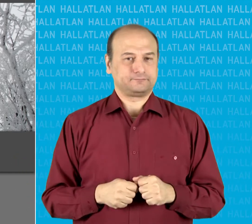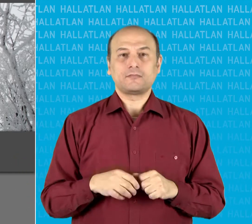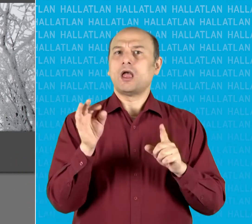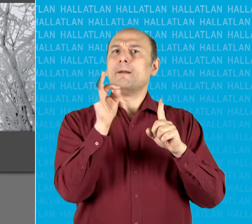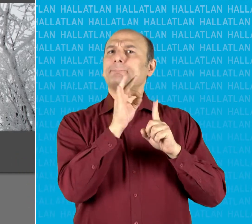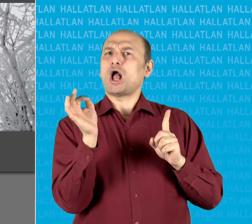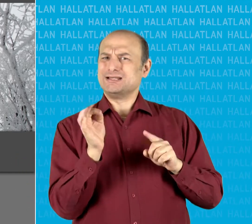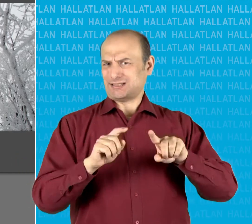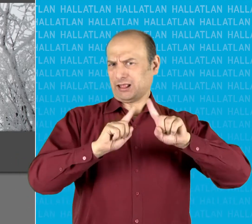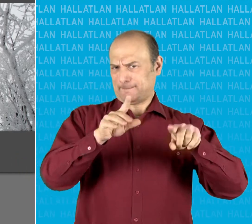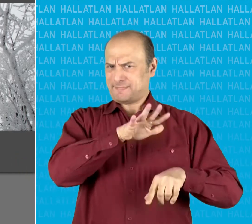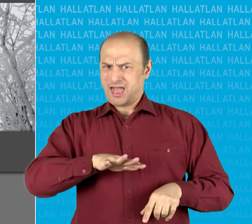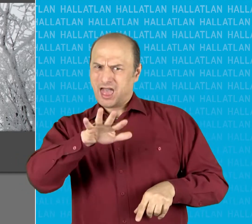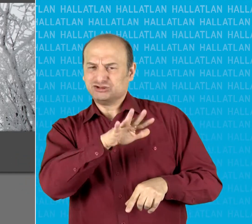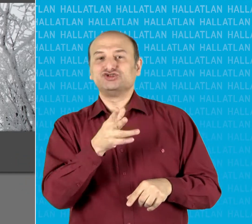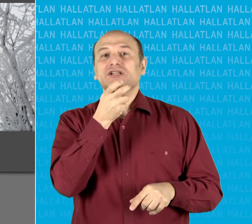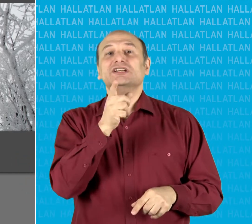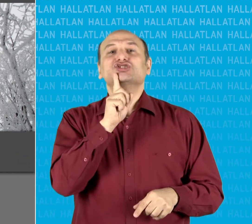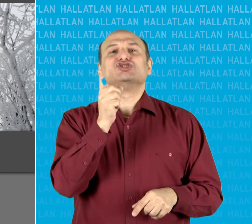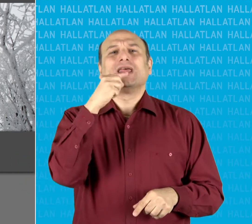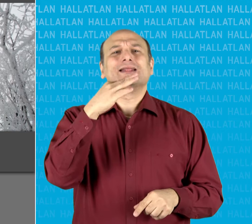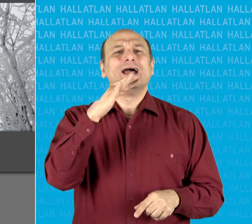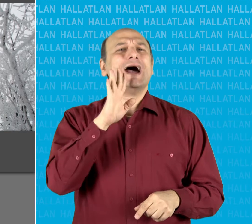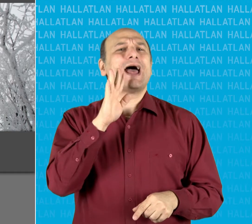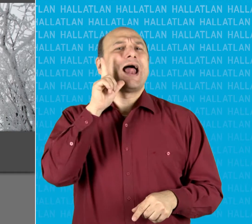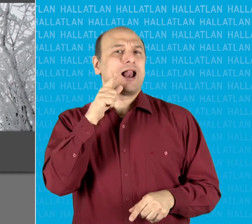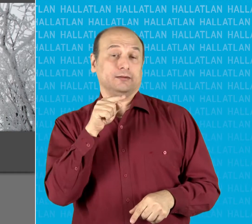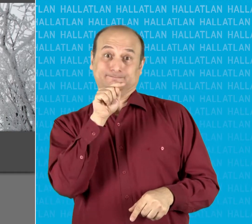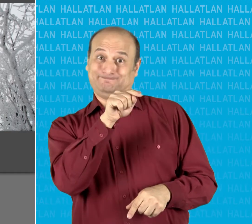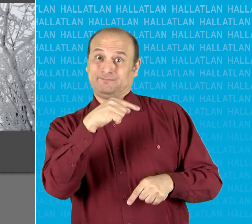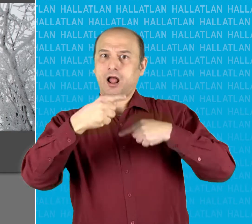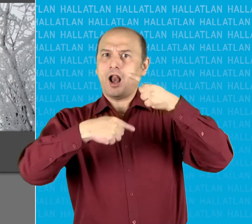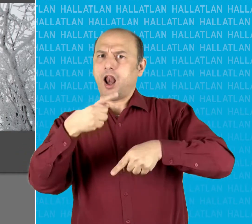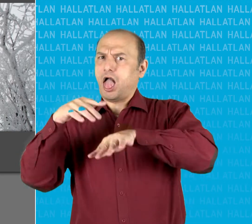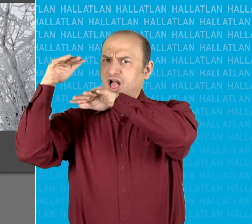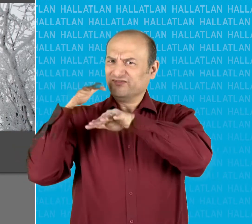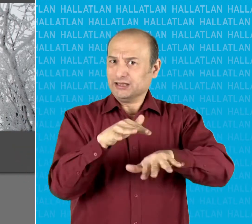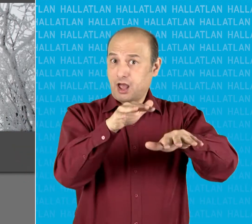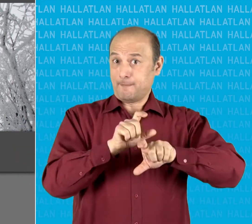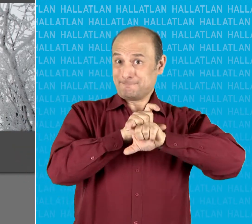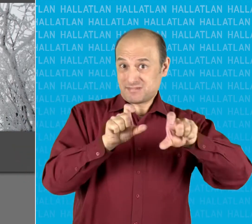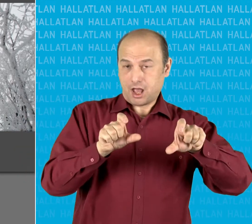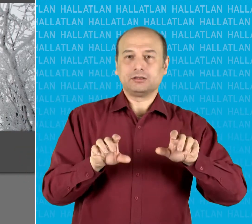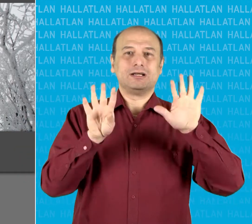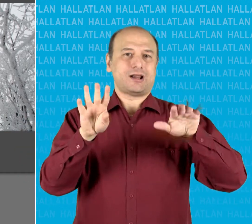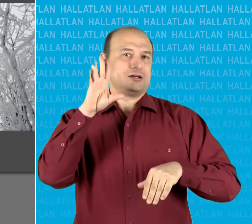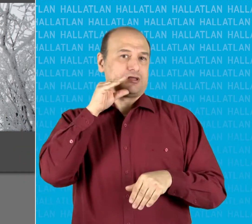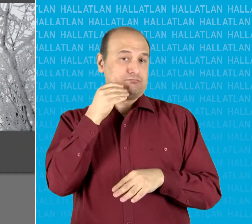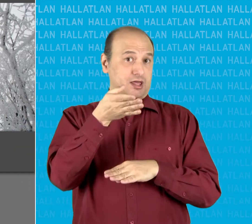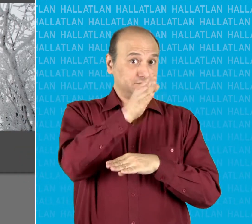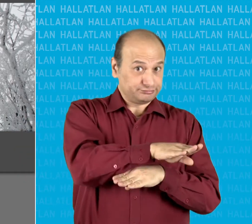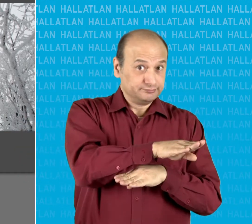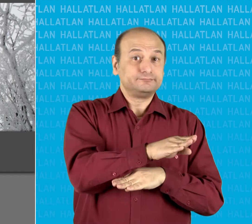Pakisztán Csitrál nevű körzetében pedig kilenc ember halt meg egy lavina miatt